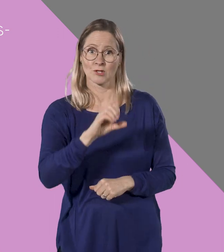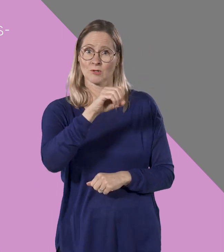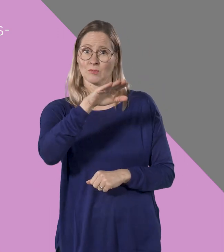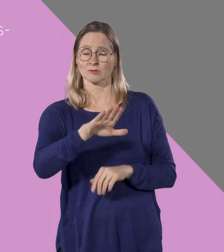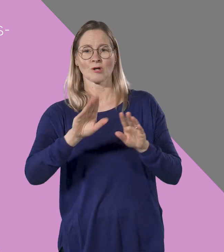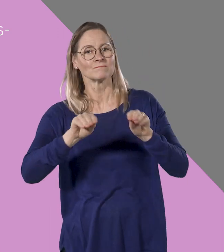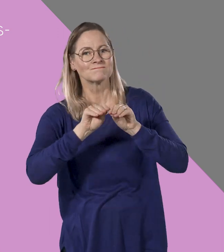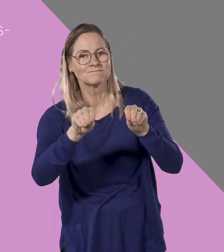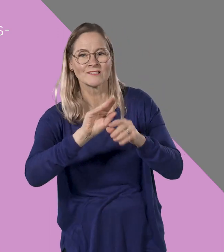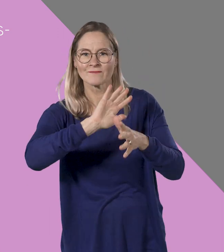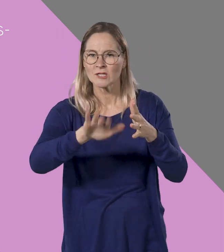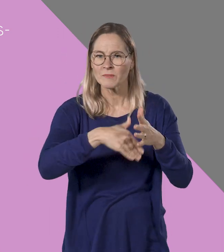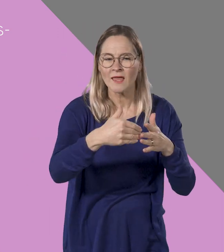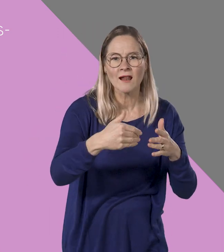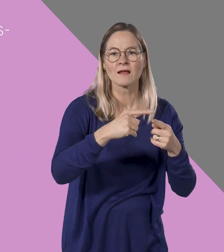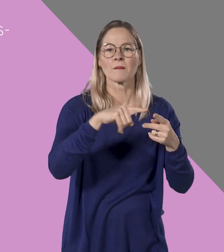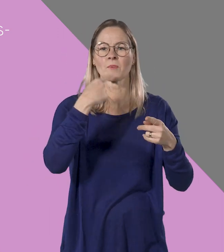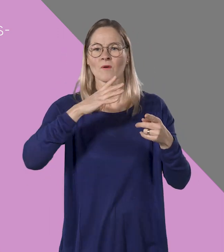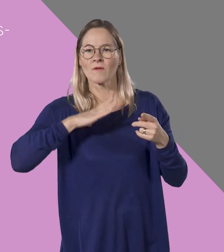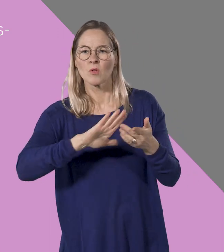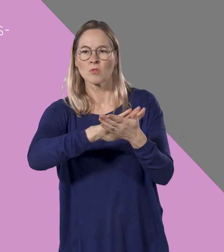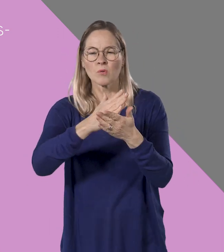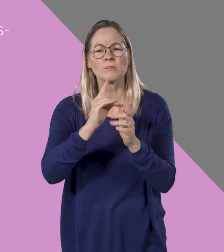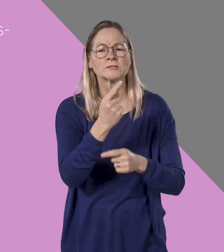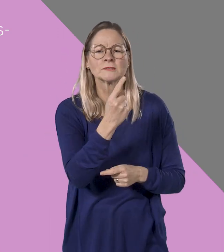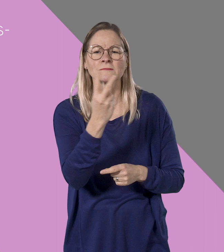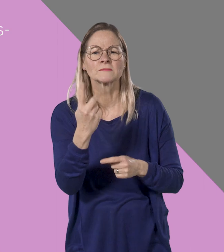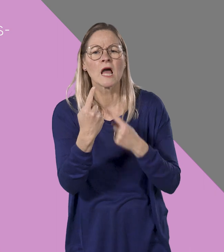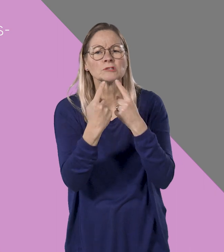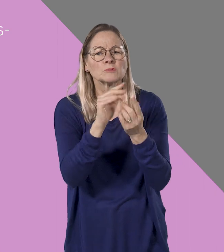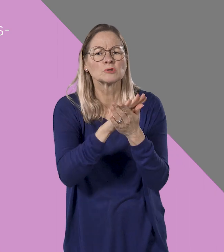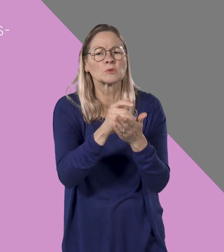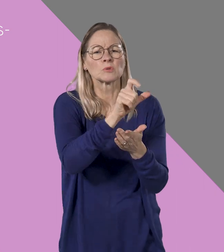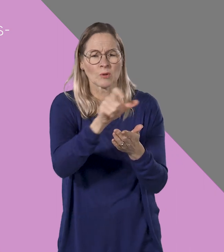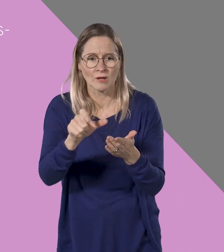Turussa koulutetaan sekä viittomakielen ja puhevammaisten tulkkeja - että jonkin verran myös asioimistulkkeja.